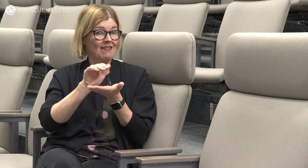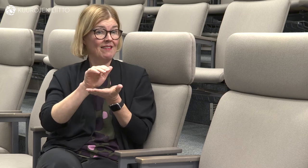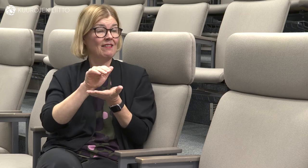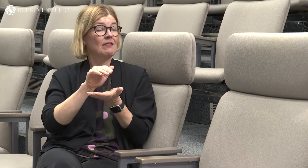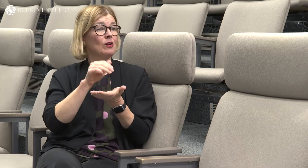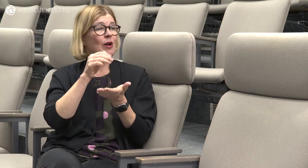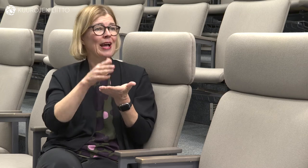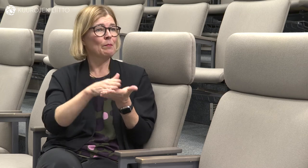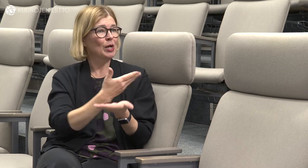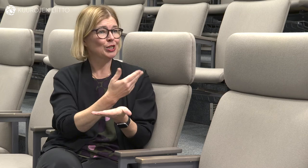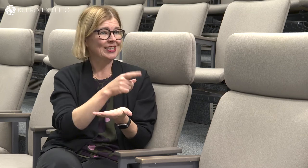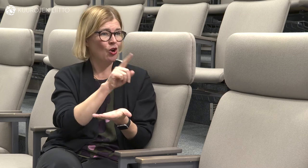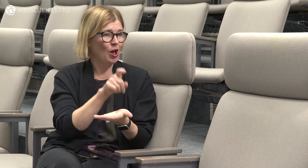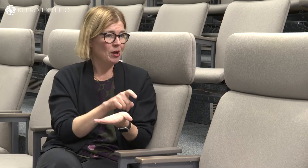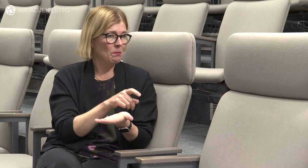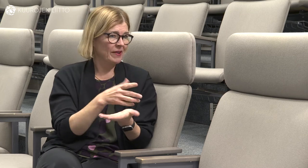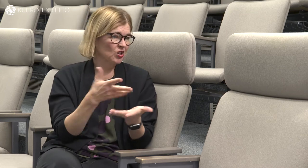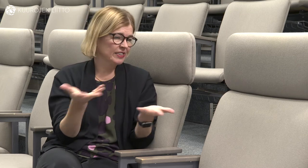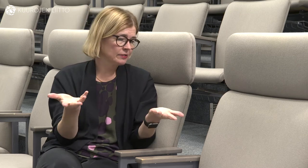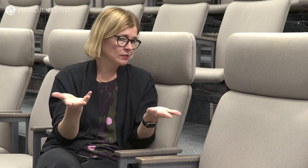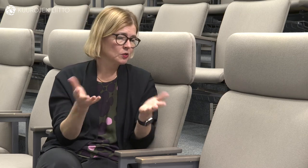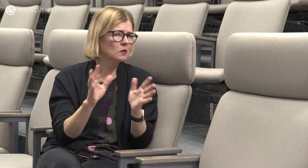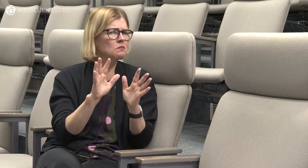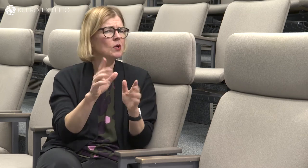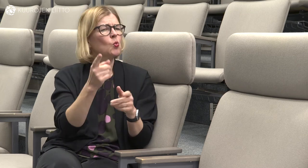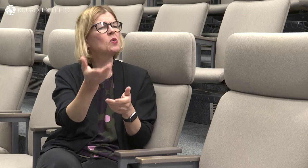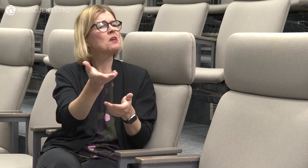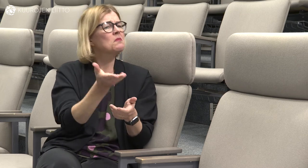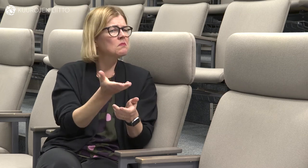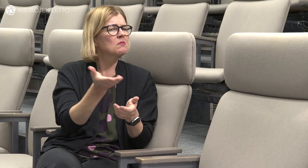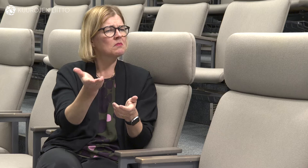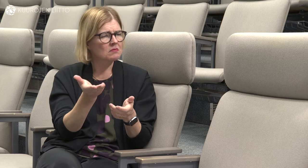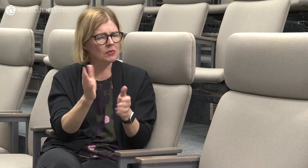eikä rahallinen korvaus kuitenkaan poistaisi itse ongelmaa.